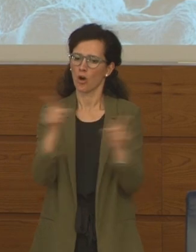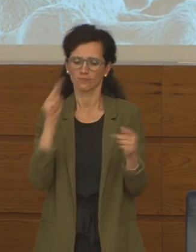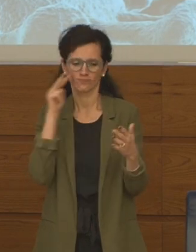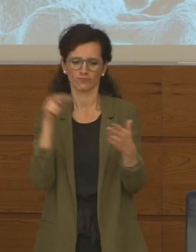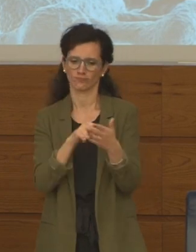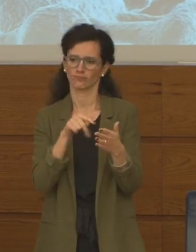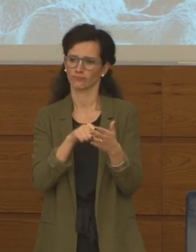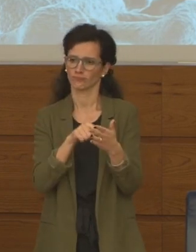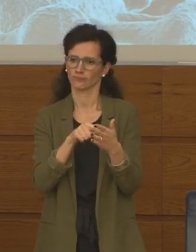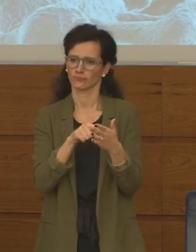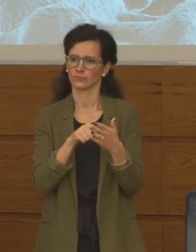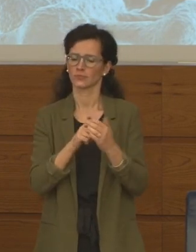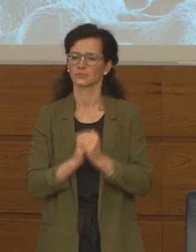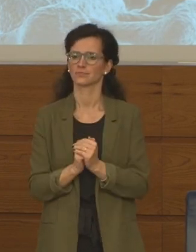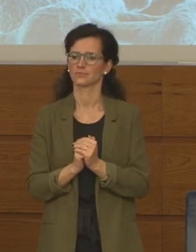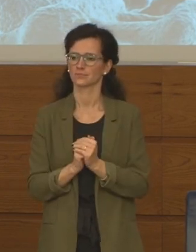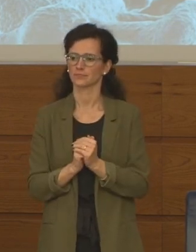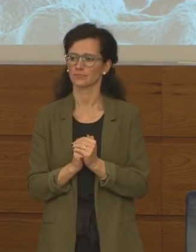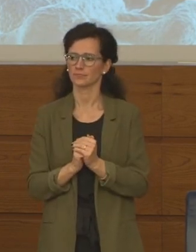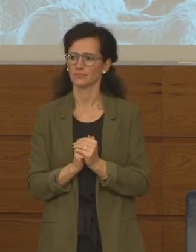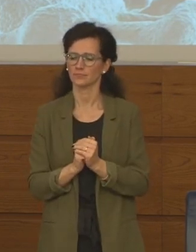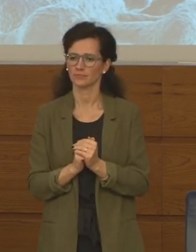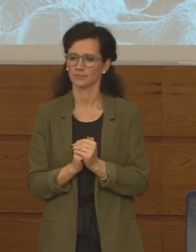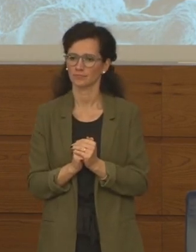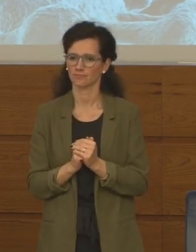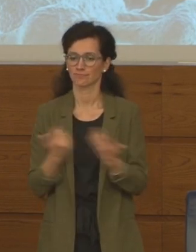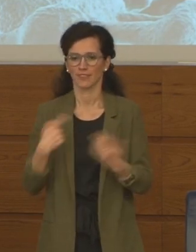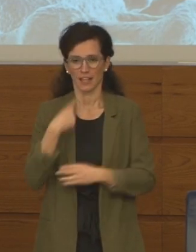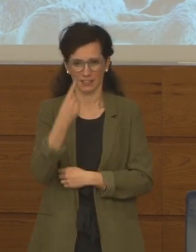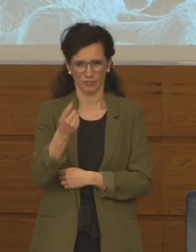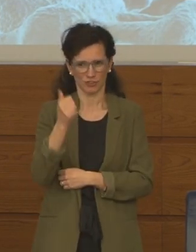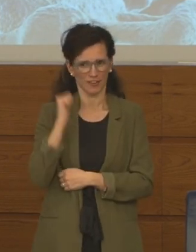per provincia. Dicevo che è proseguita l'attivita di coordinamento